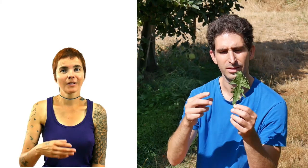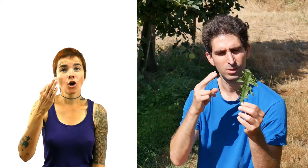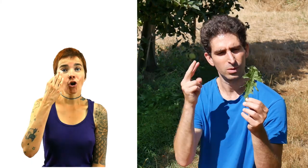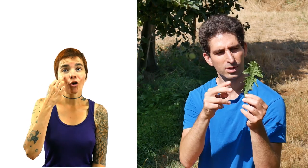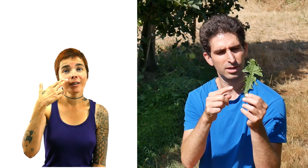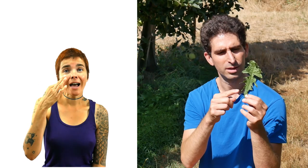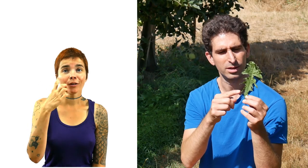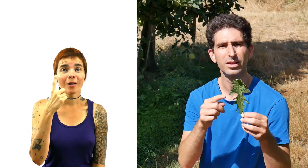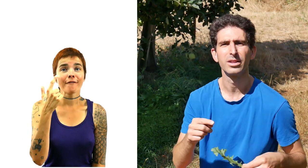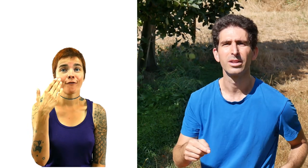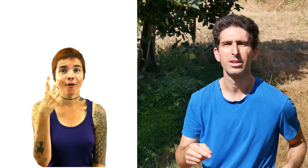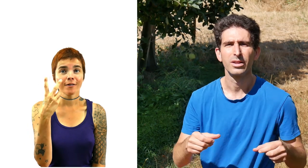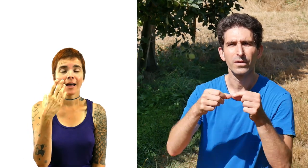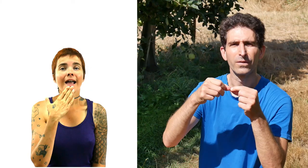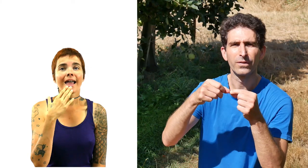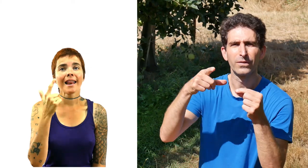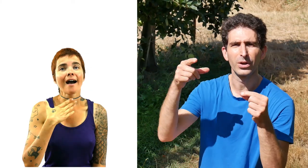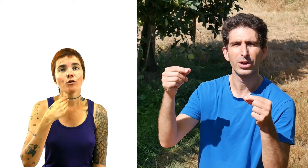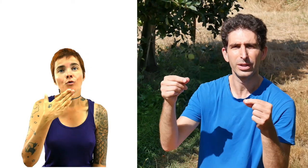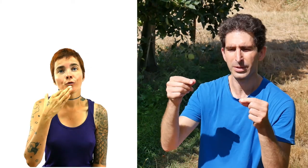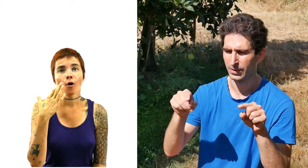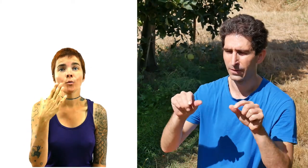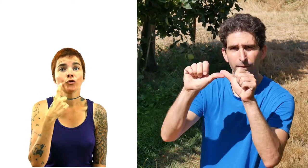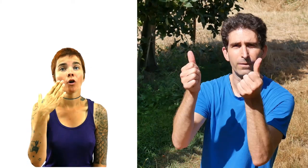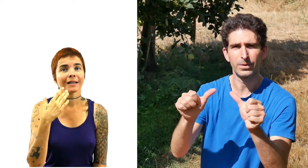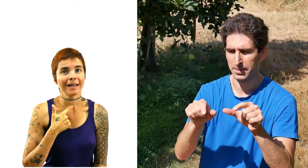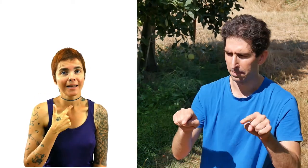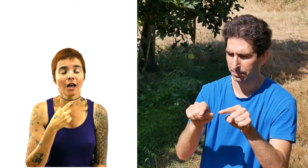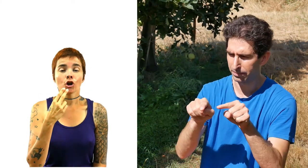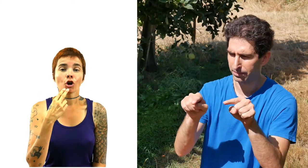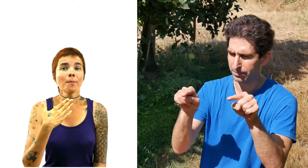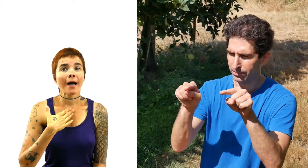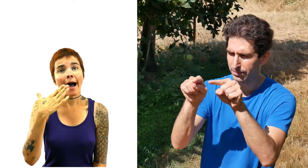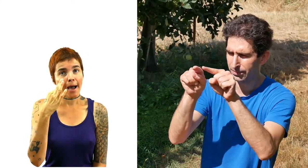Regarde la feuille. Elle a une forme dentelée,